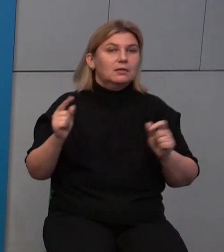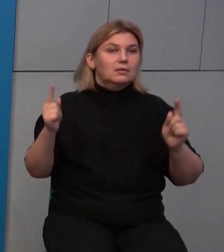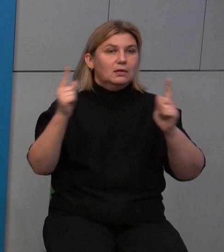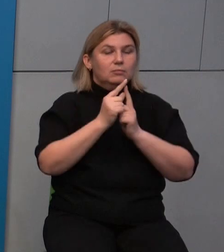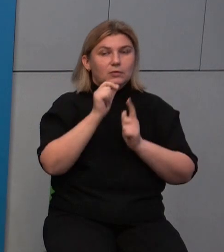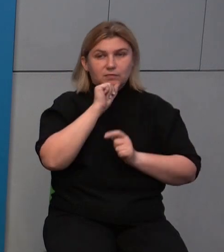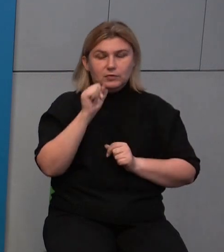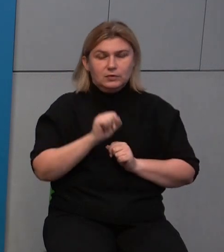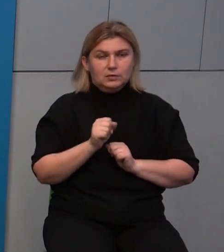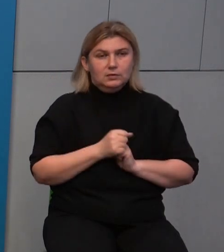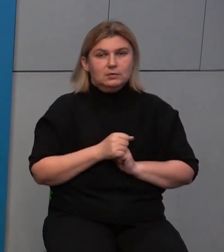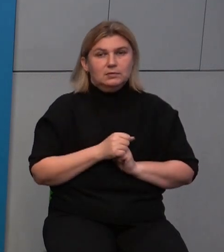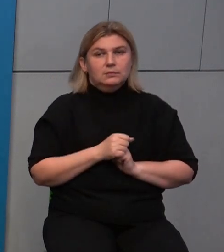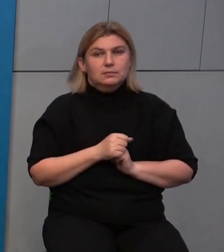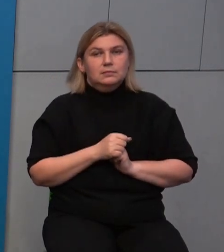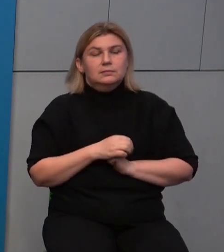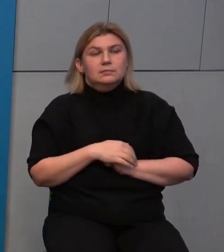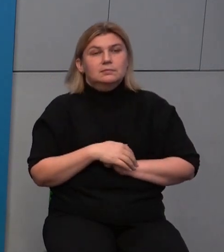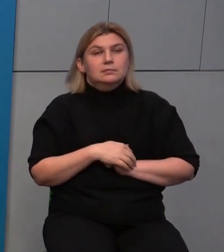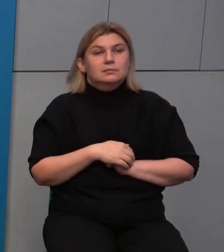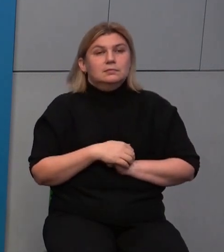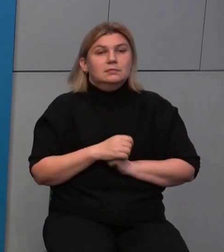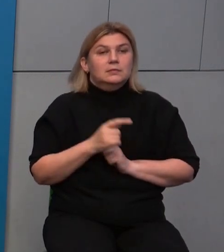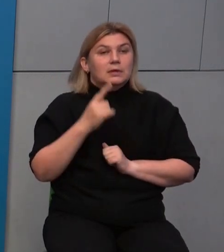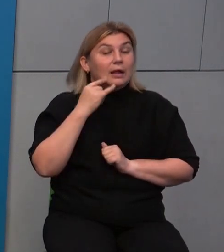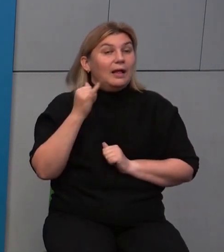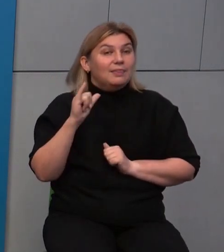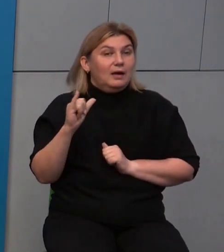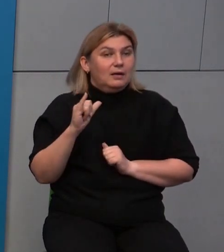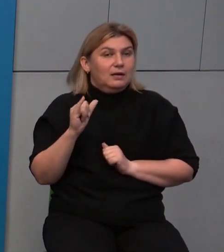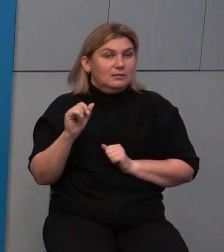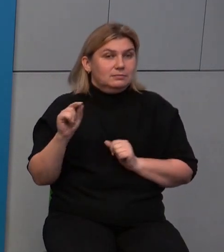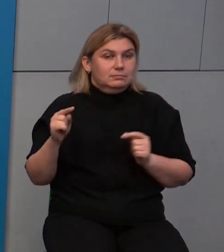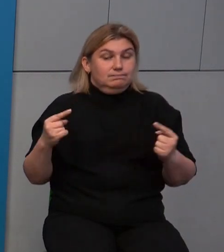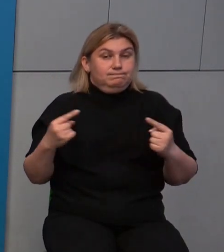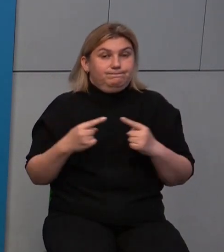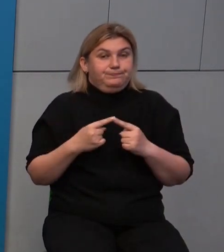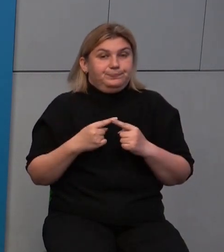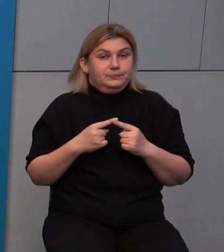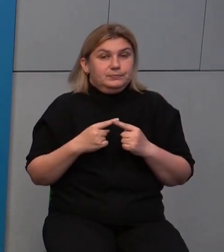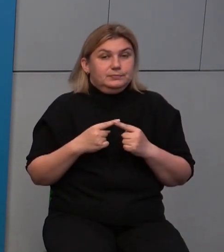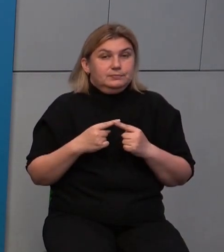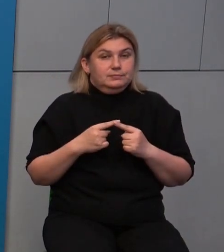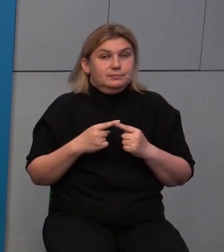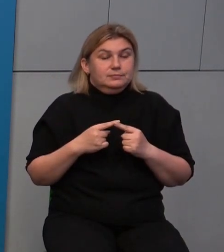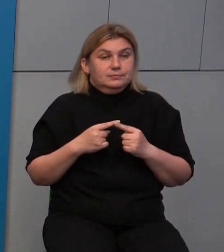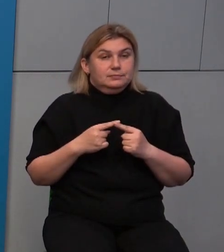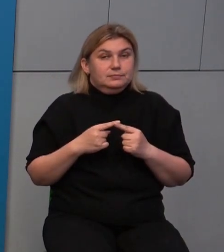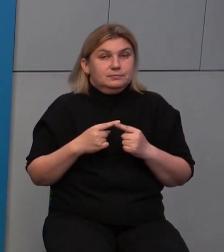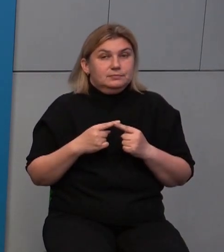Więc to są te ideowe, zderzają się ideowe właśnie